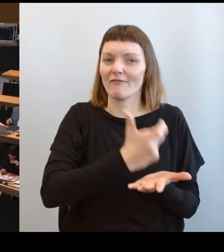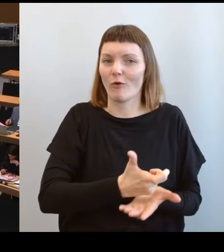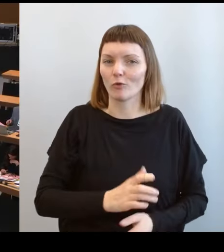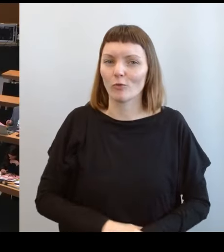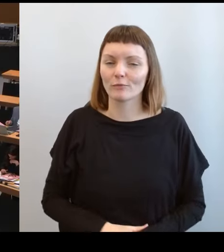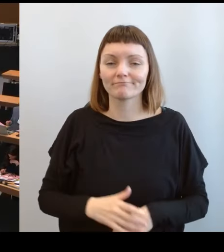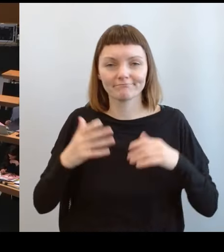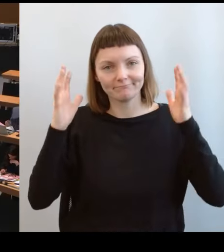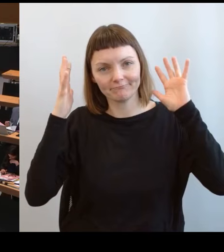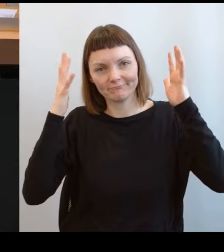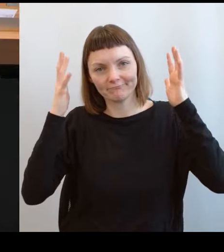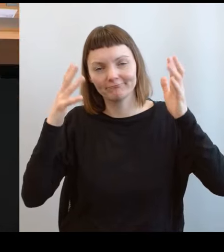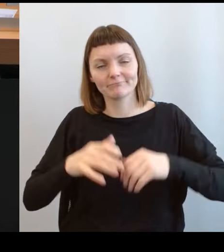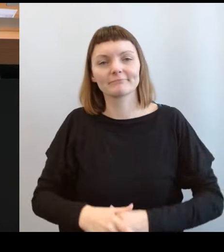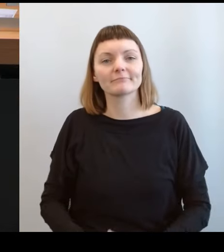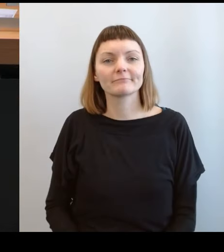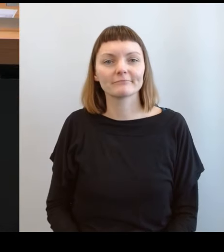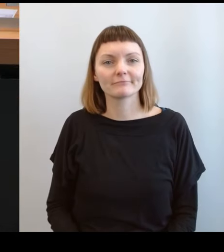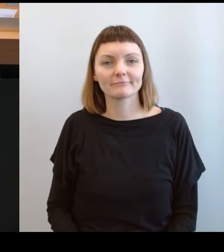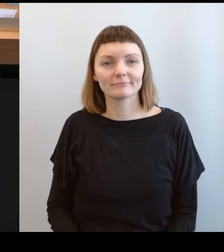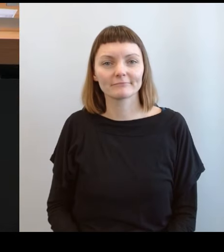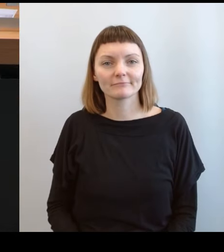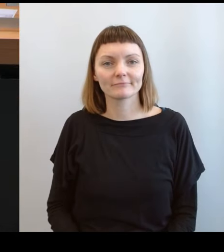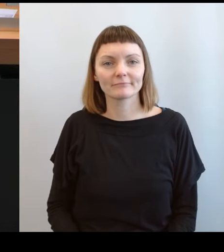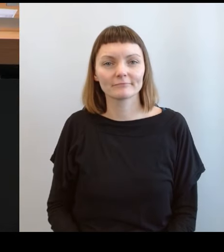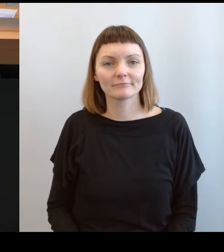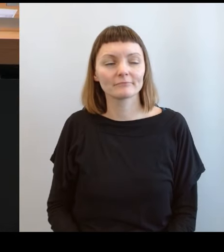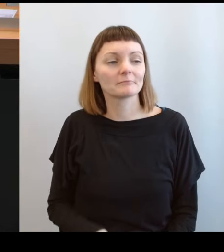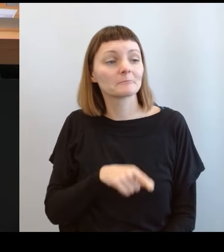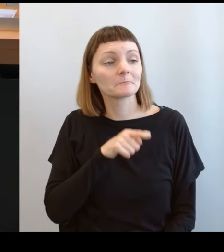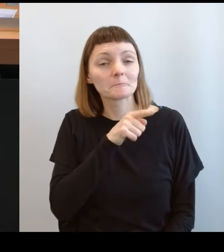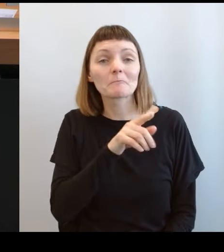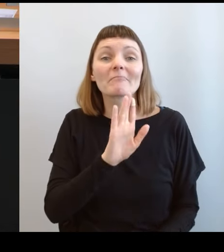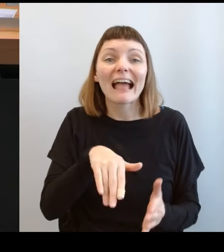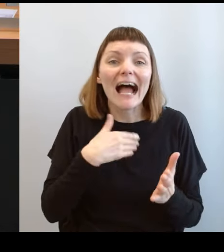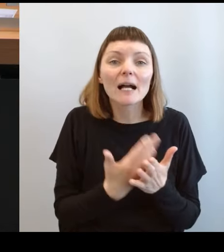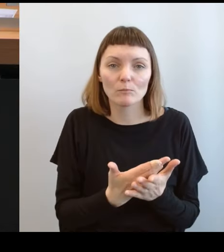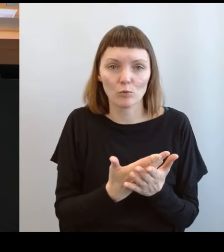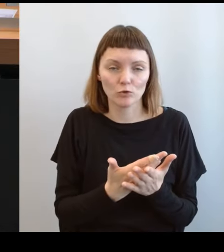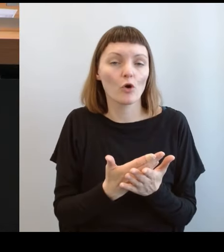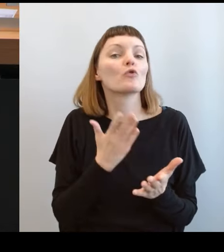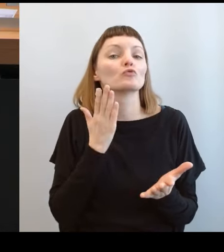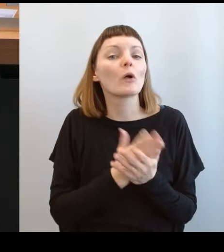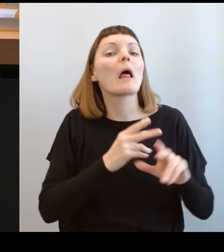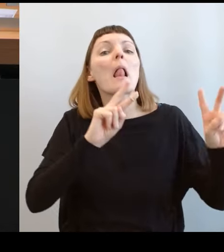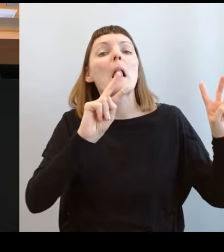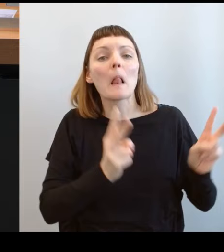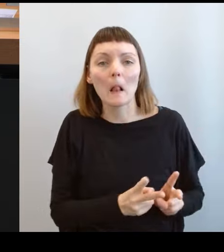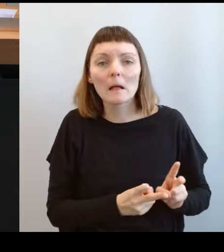Sie haben das Angebot vorsätzlich verknappt, mithilfe der Medien den Berlinern erklärt, mehr Angebot würde nicht helfen.